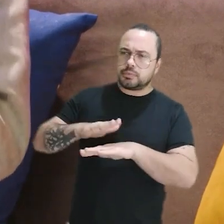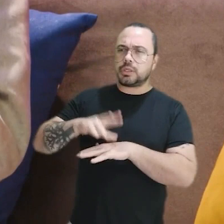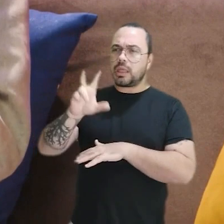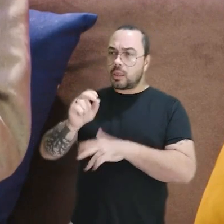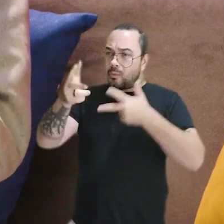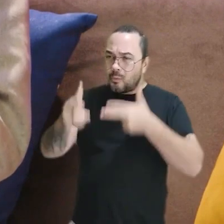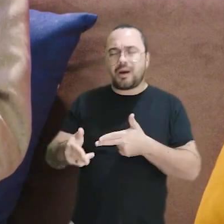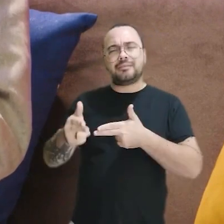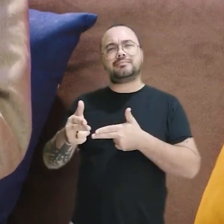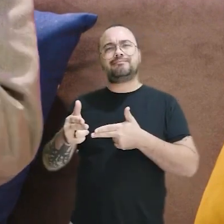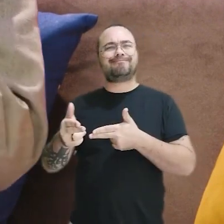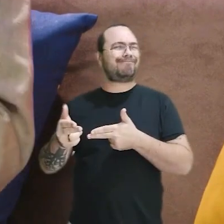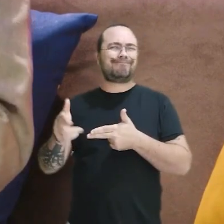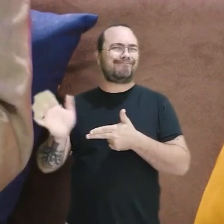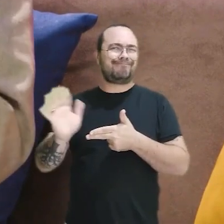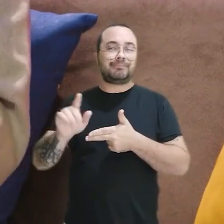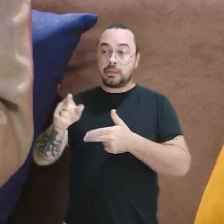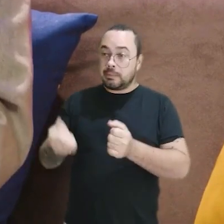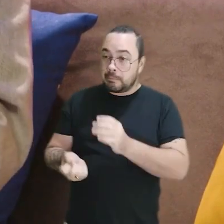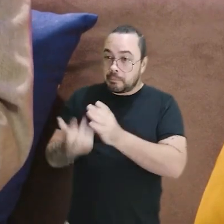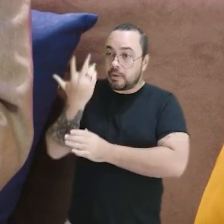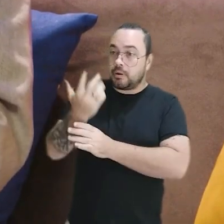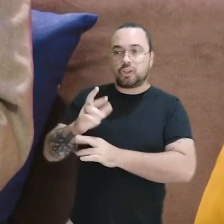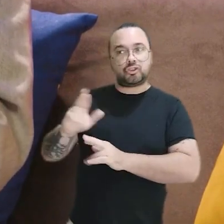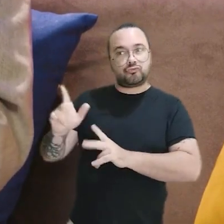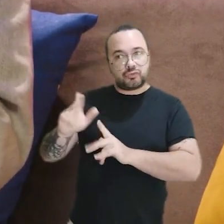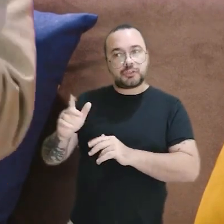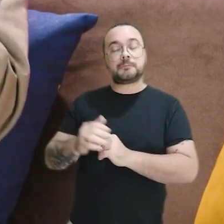igual esse?". Não, isso explodiu porque é diferente, não é porque